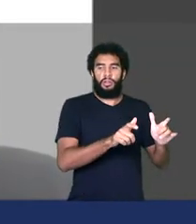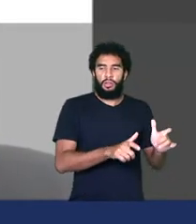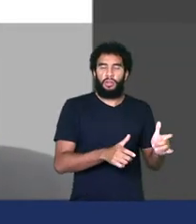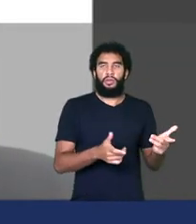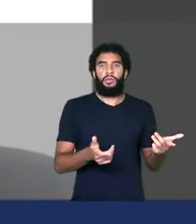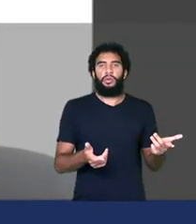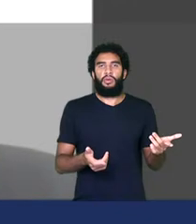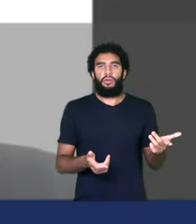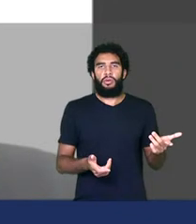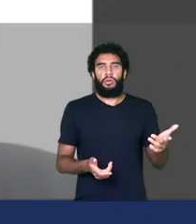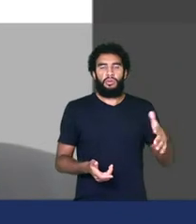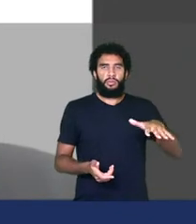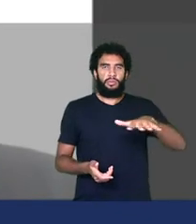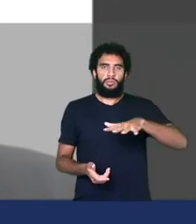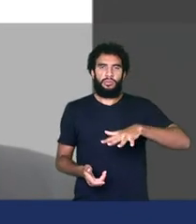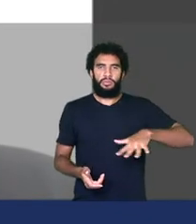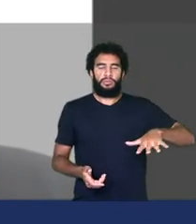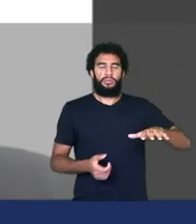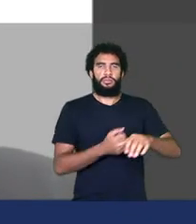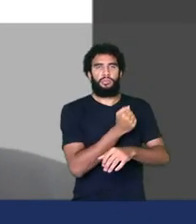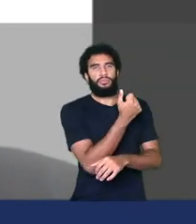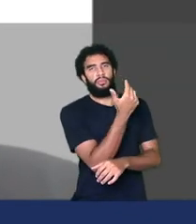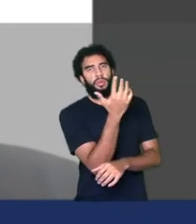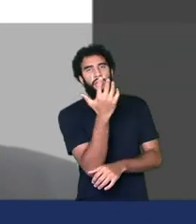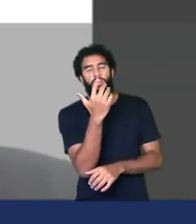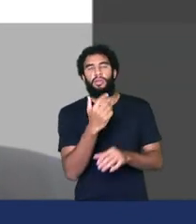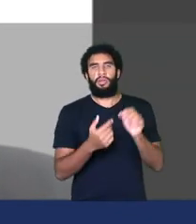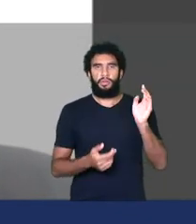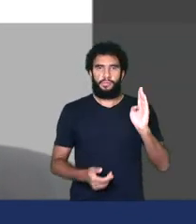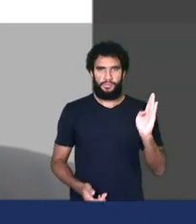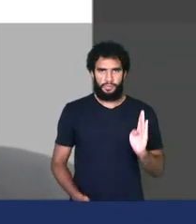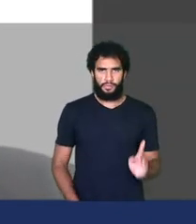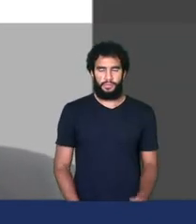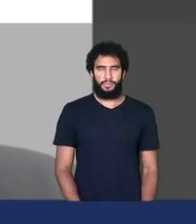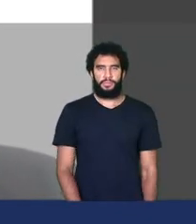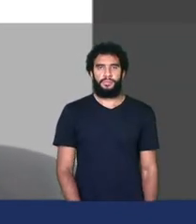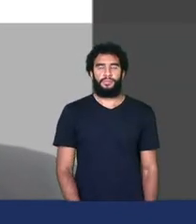FESTEJAR E UTILIZAR LOCAIS DA NOSSA MAIS LINDA E RICA